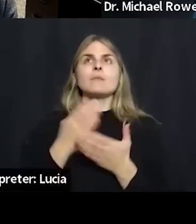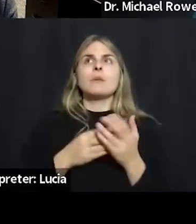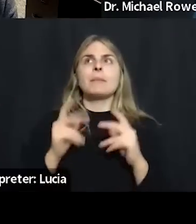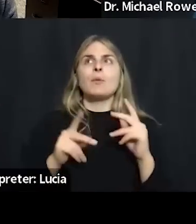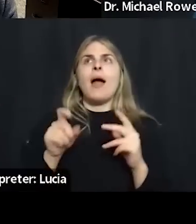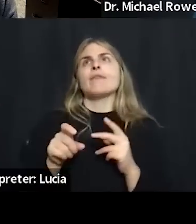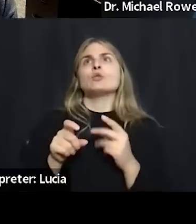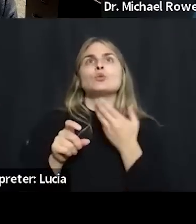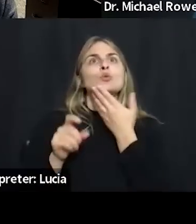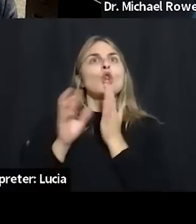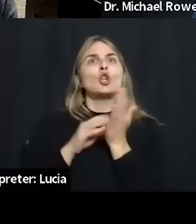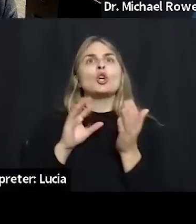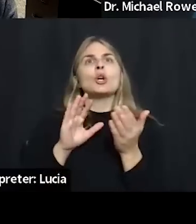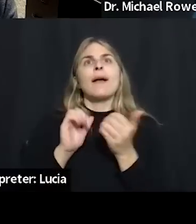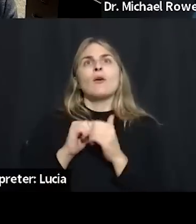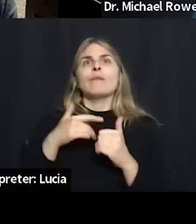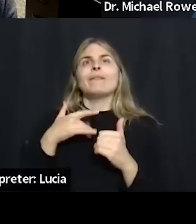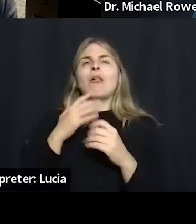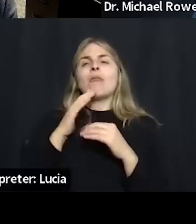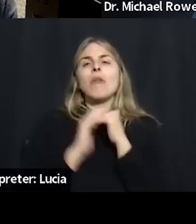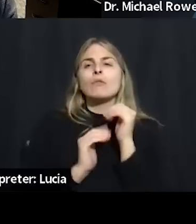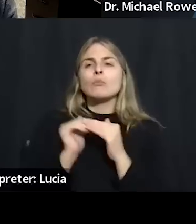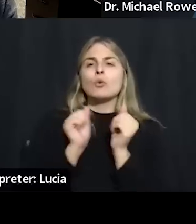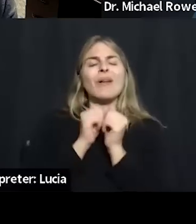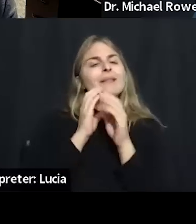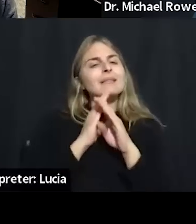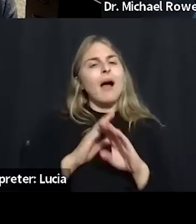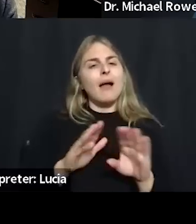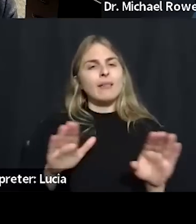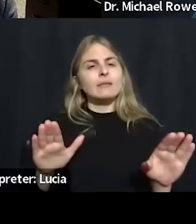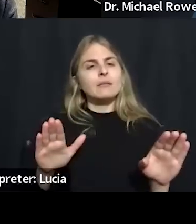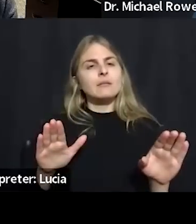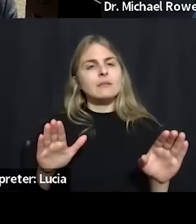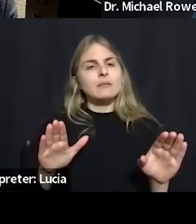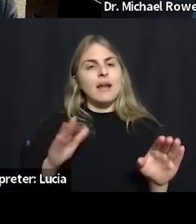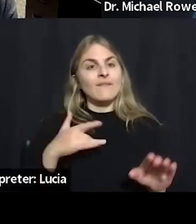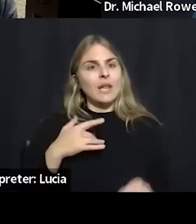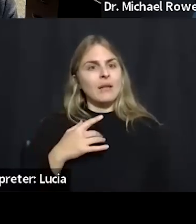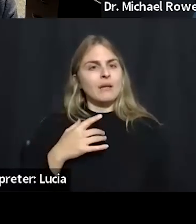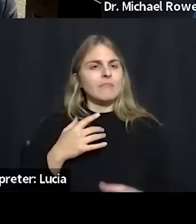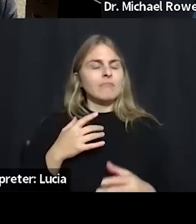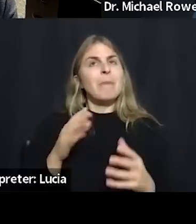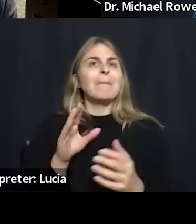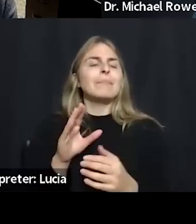a sentirse cómodas con el silencio y estar a solas. Entonces, ¿cuándo es eso saludable y cuándo no lo es?